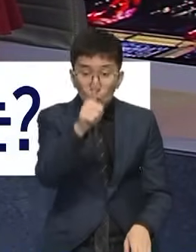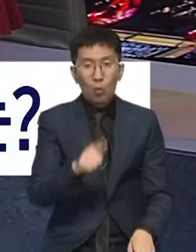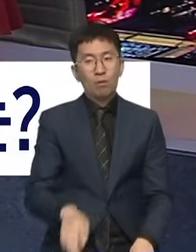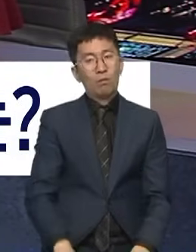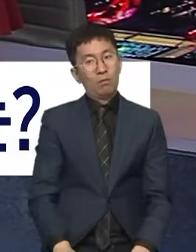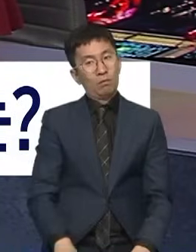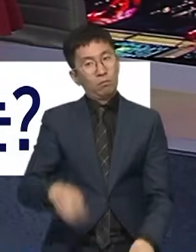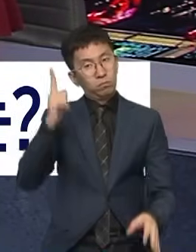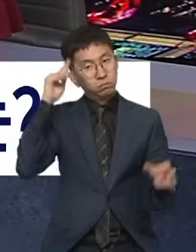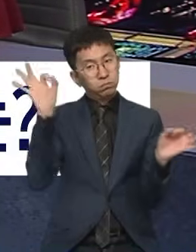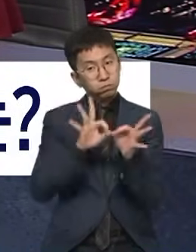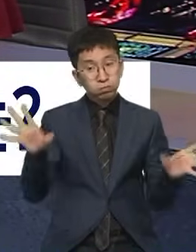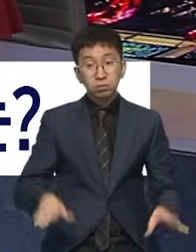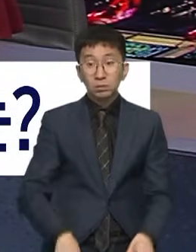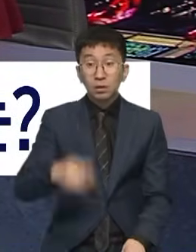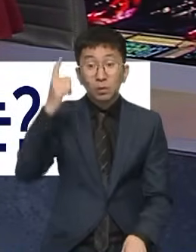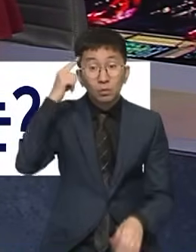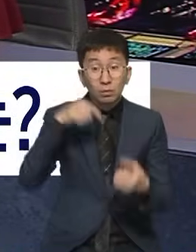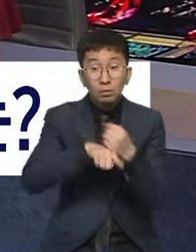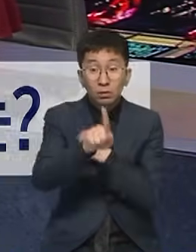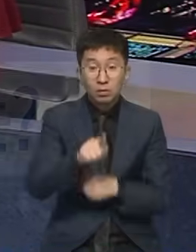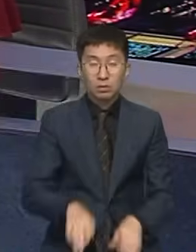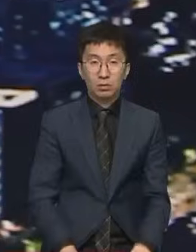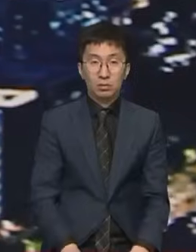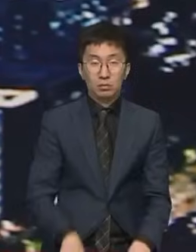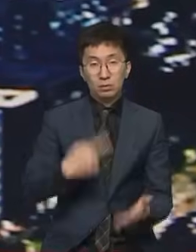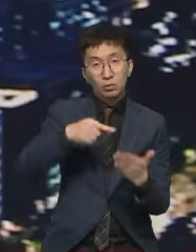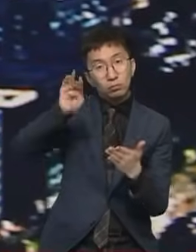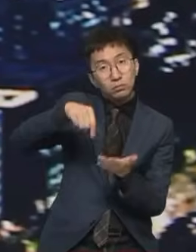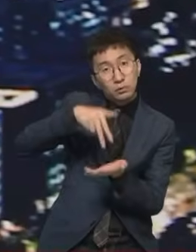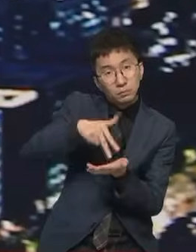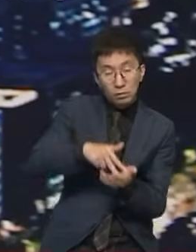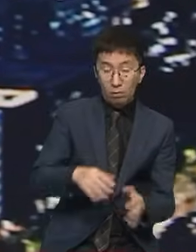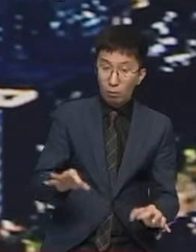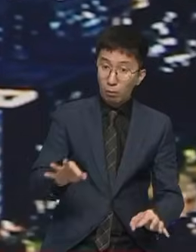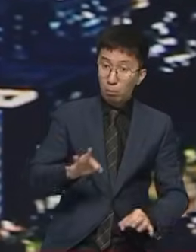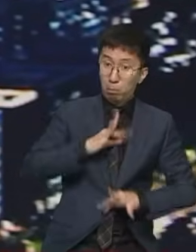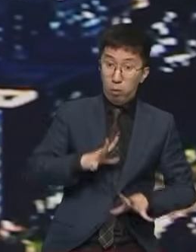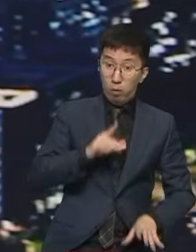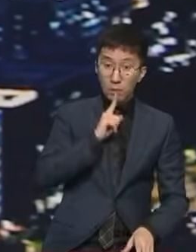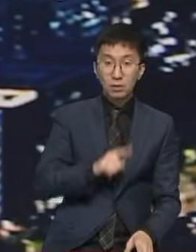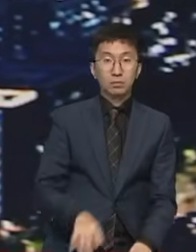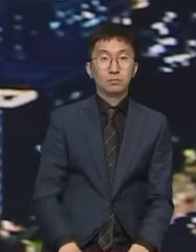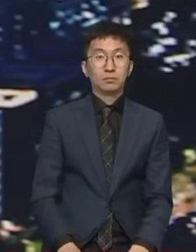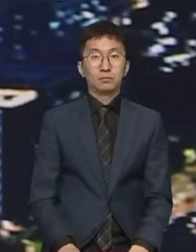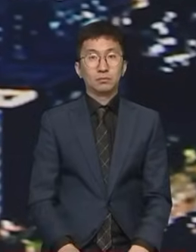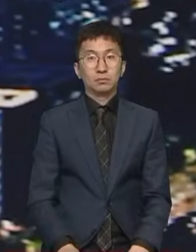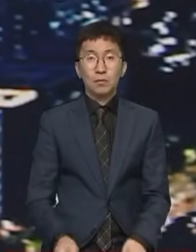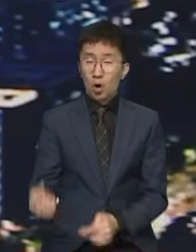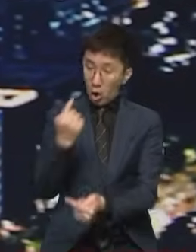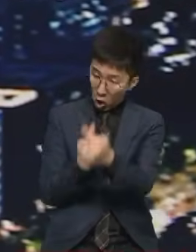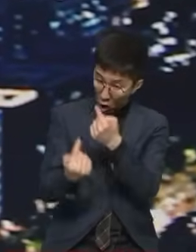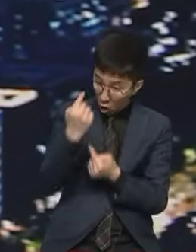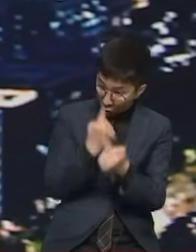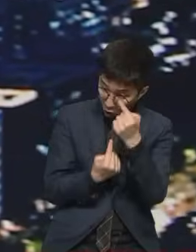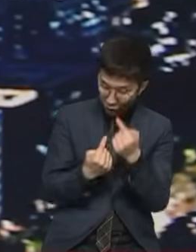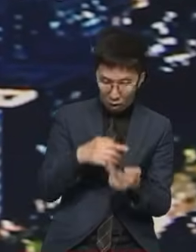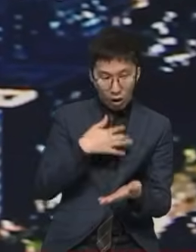왜 그런 걸까요? 교육부에서도 놀랐다 하는 정도로 지금 이번 신고 기간에 접수된 건수도 많고